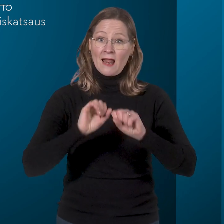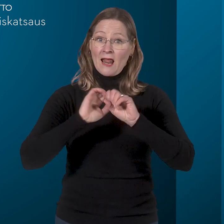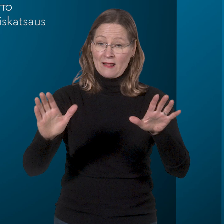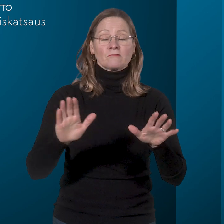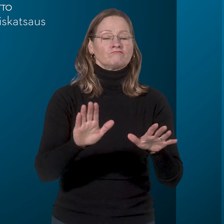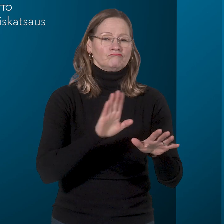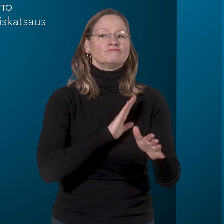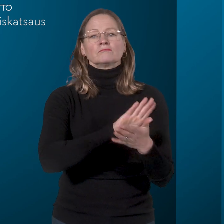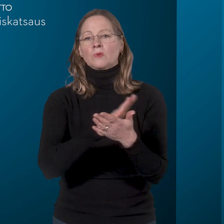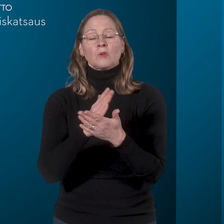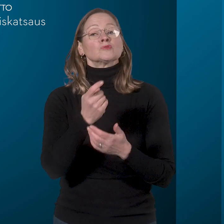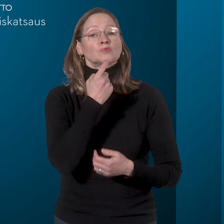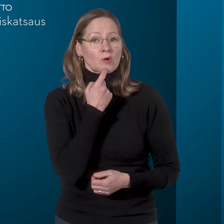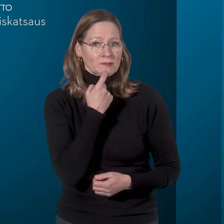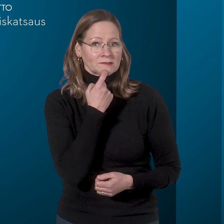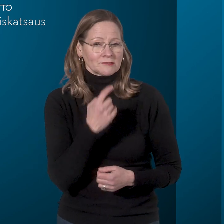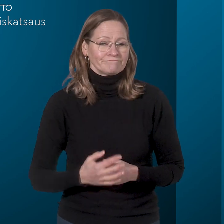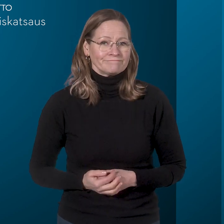Lähetys on tulkattu suomeksi.